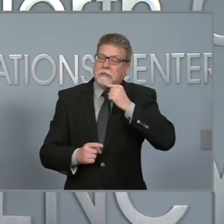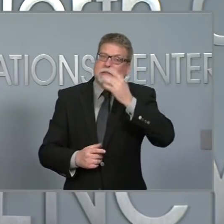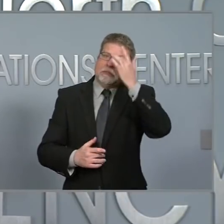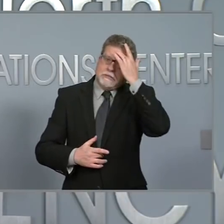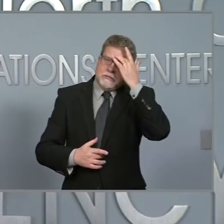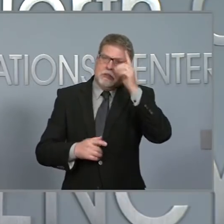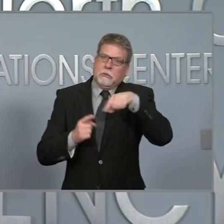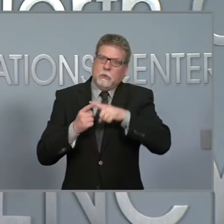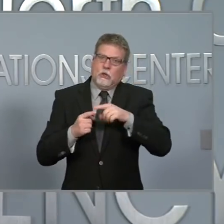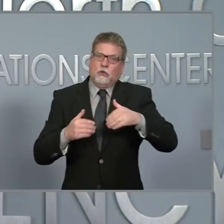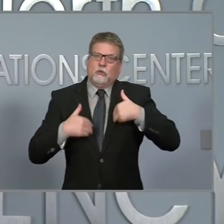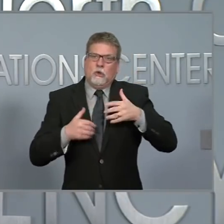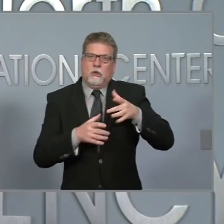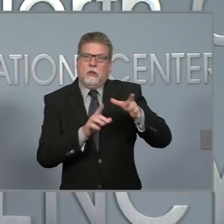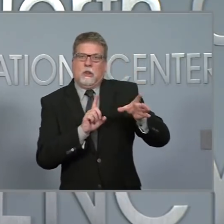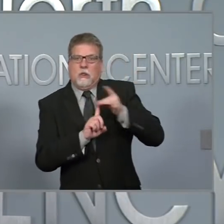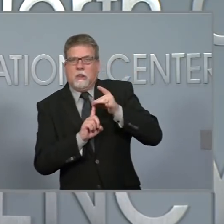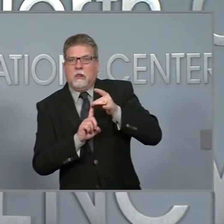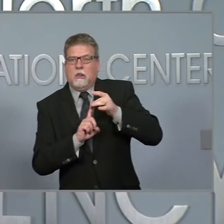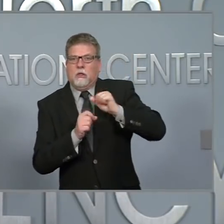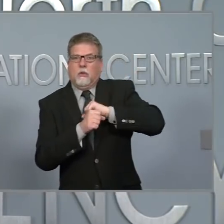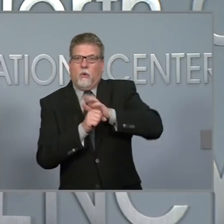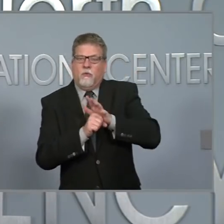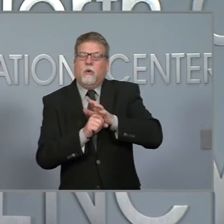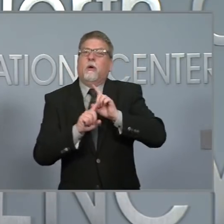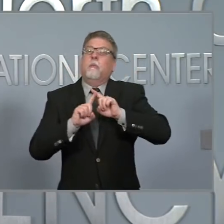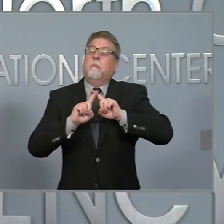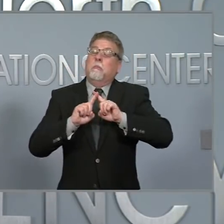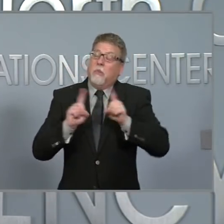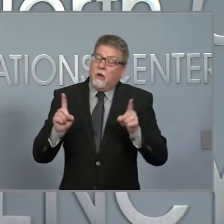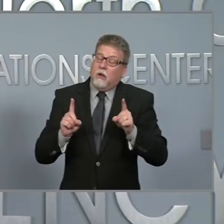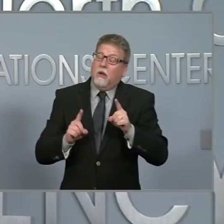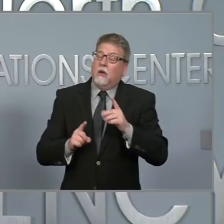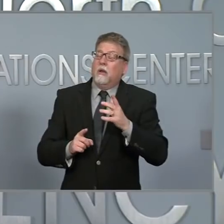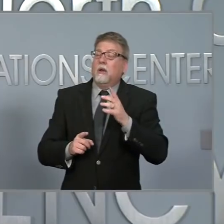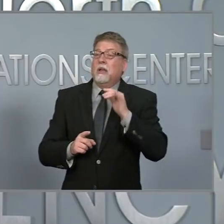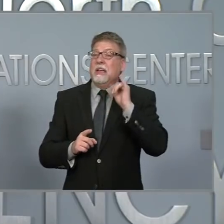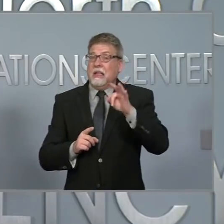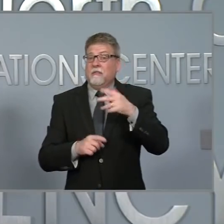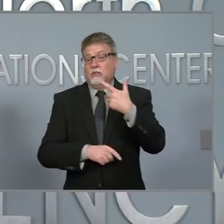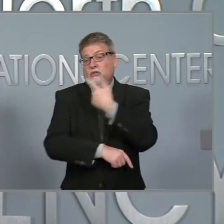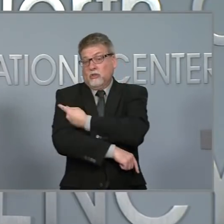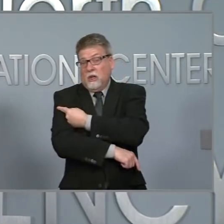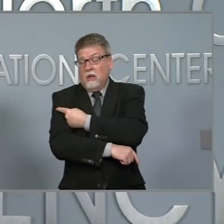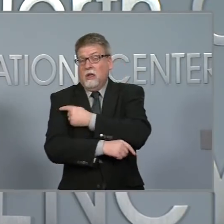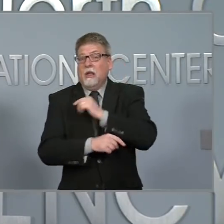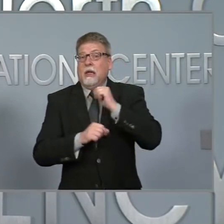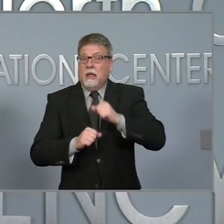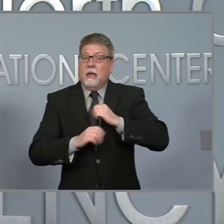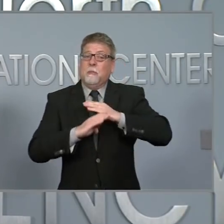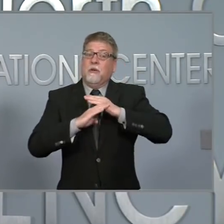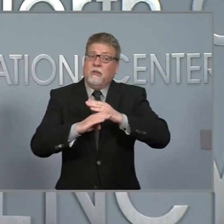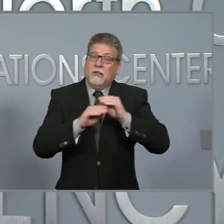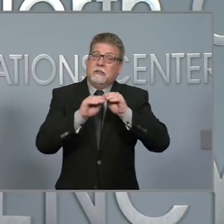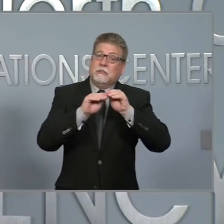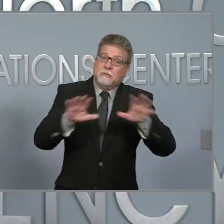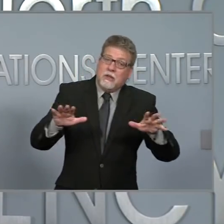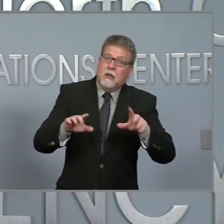jóvenes en donde muchos, el en el que los